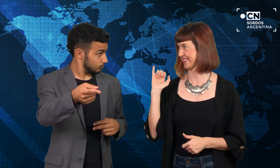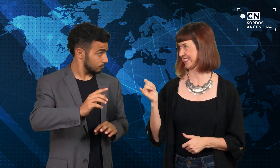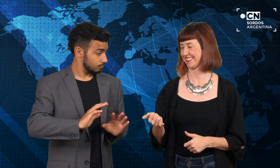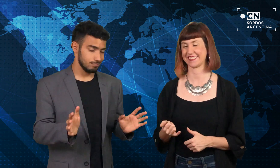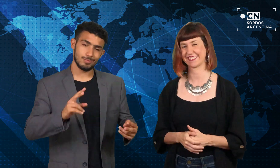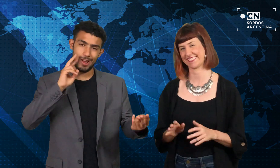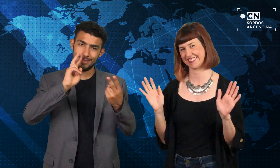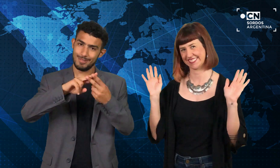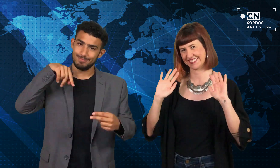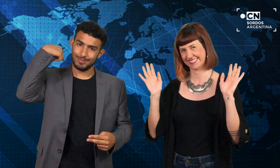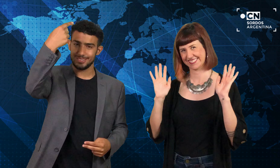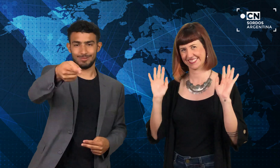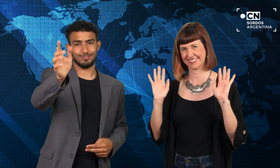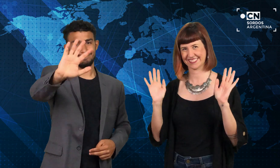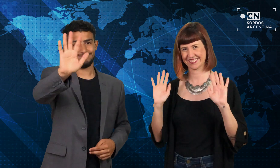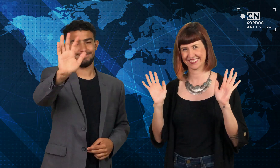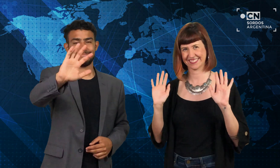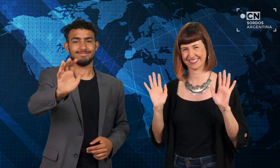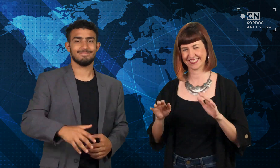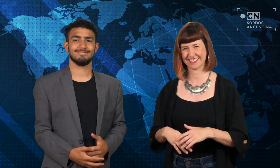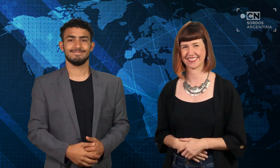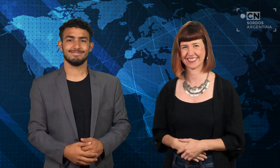Sí. Ambos: ¡Chau!